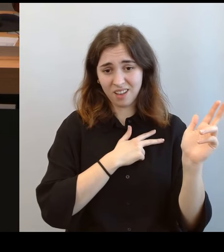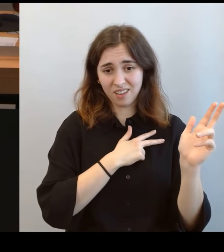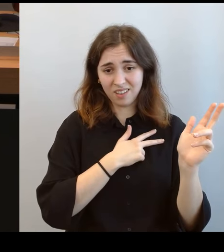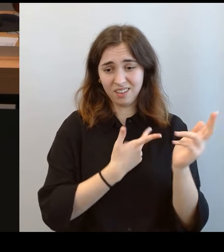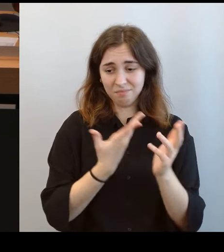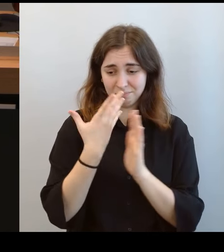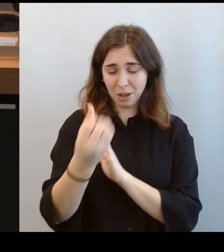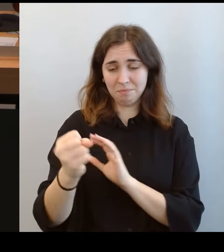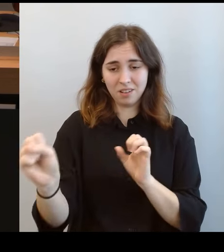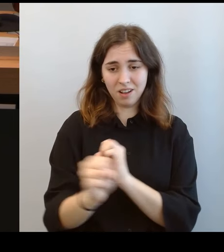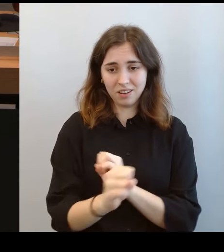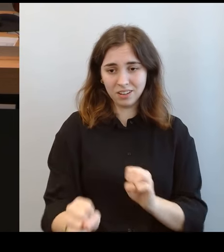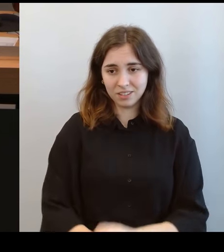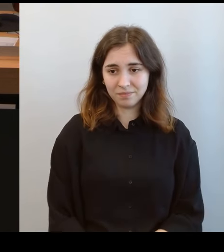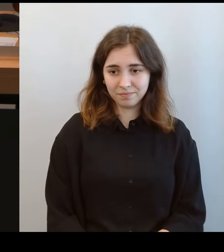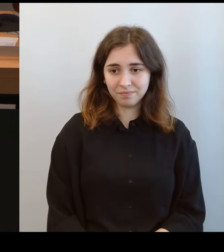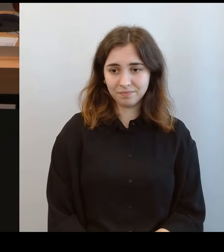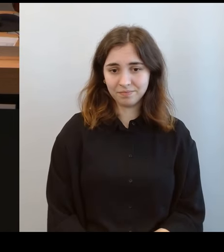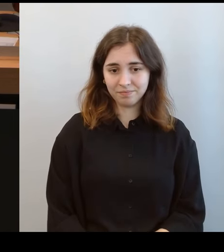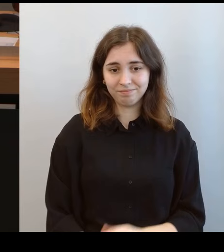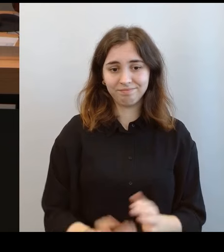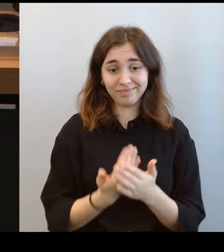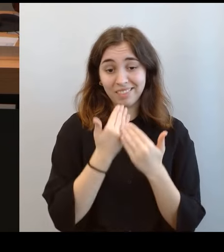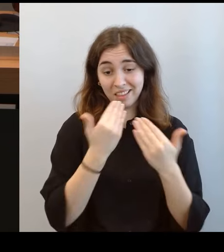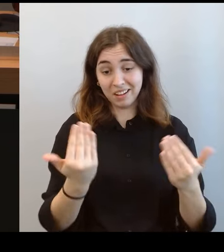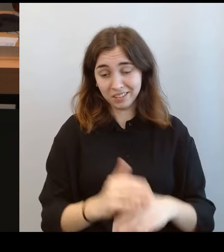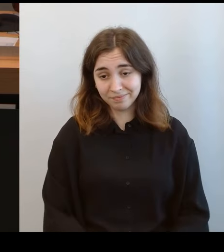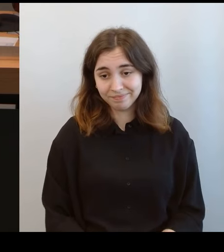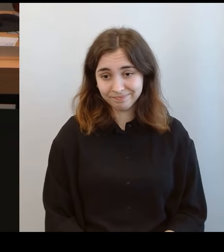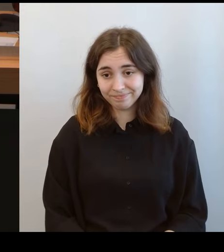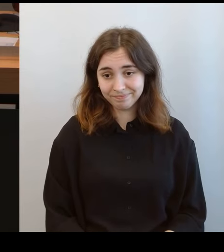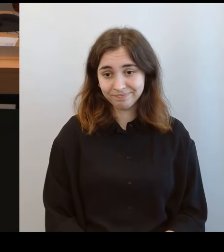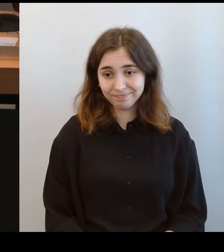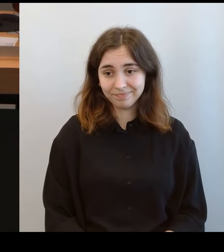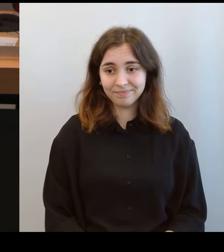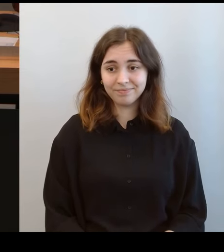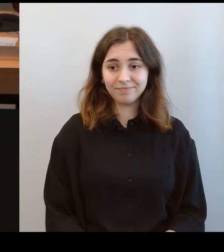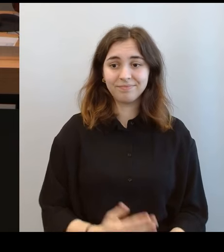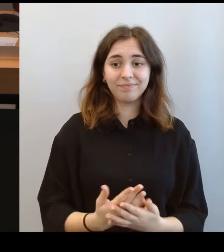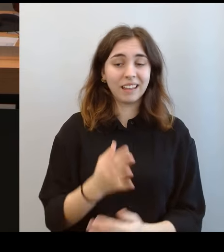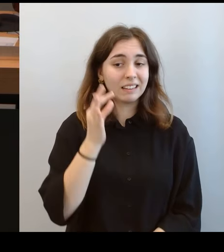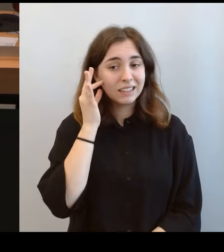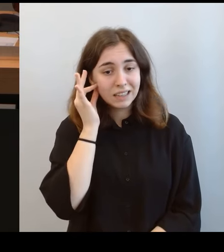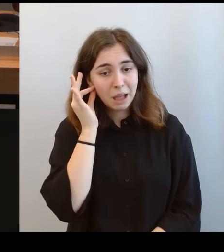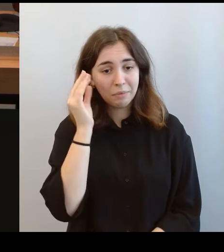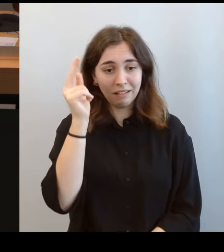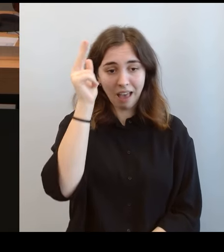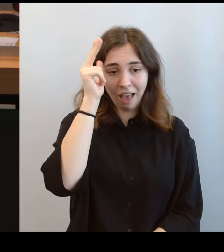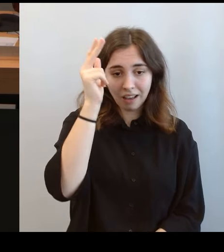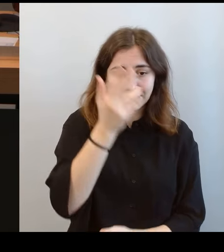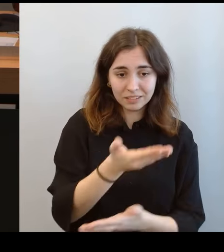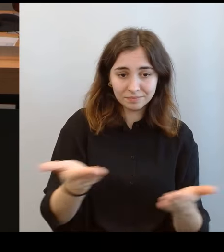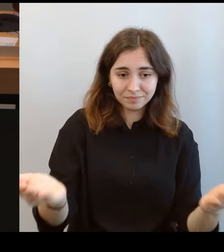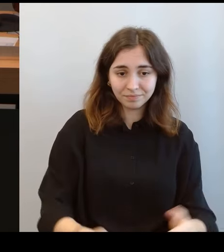Schönen Dank auch meine Damen und Herren. Erlauben Sie mir zum Schluss eine Bemerkung.